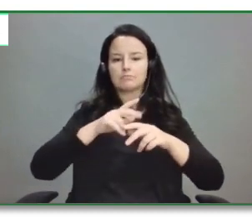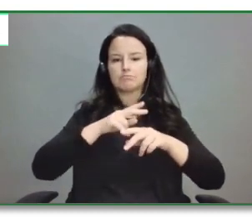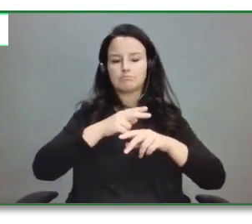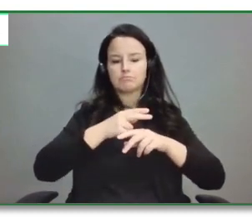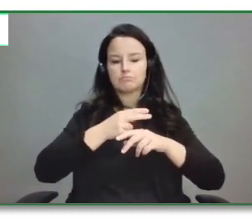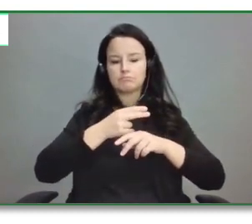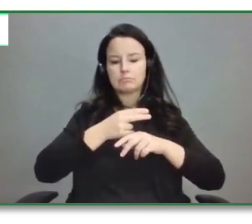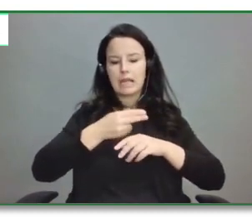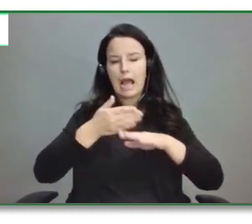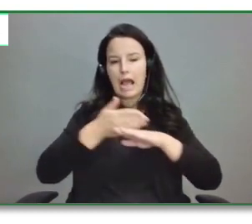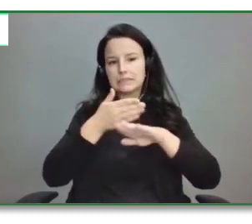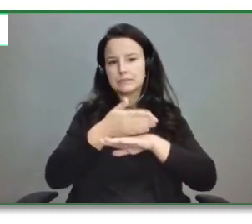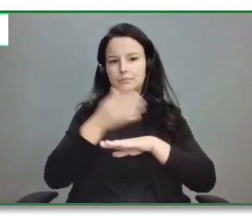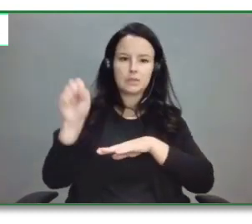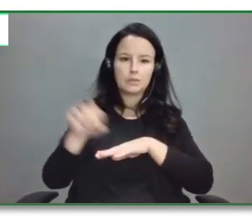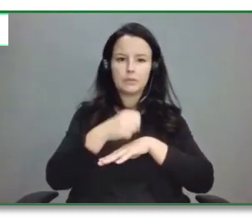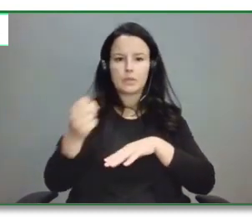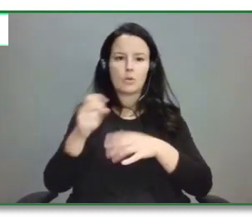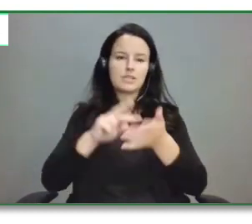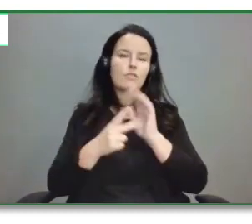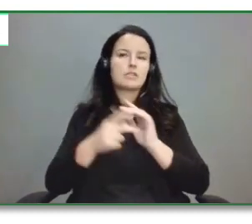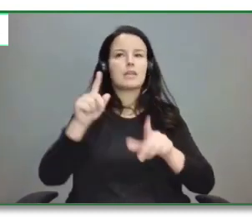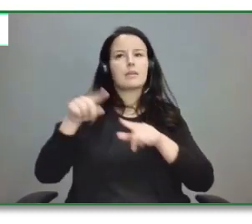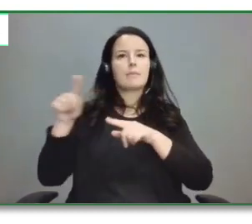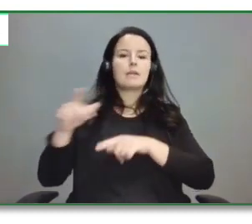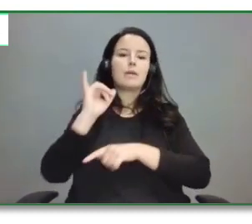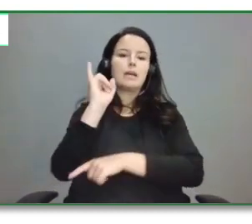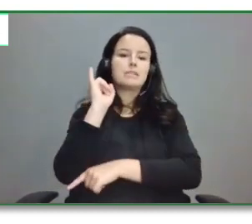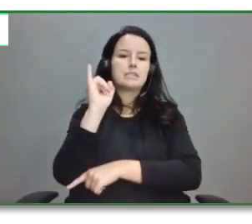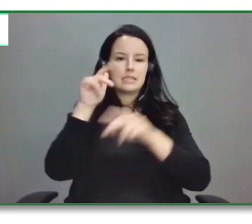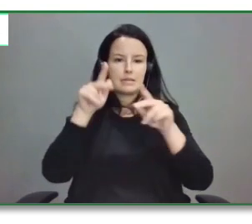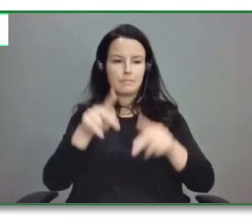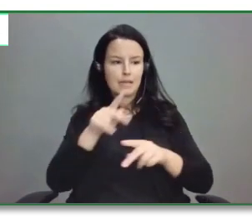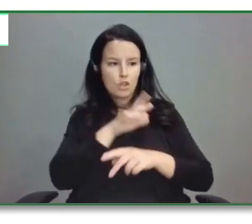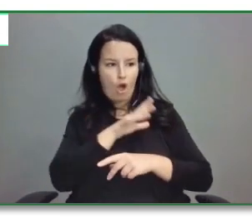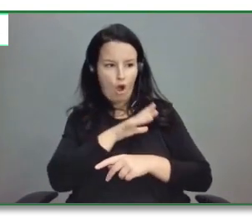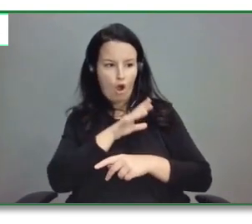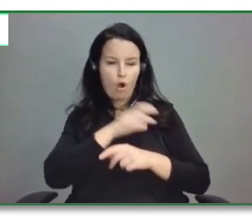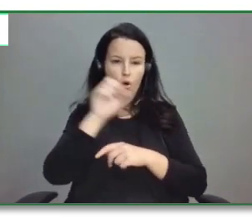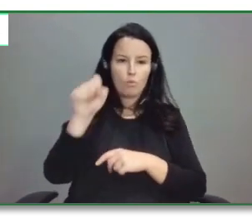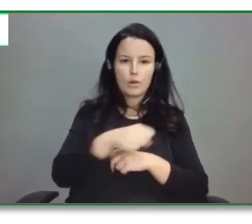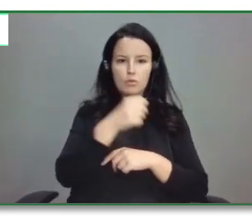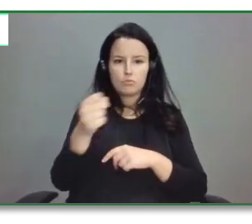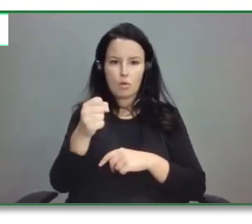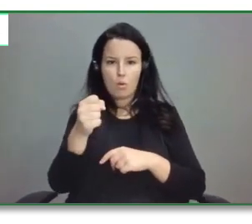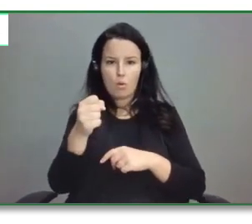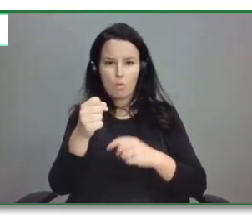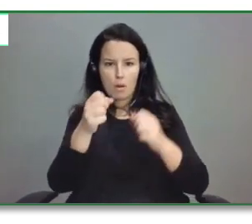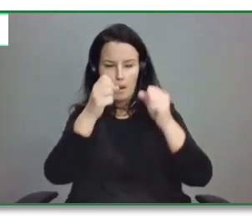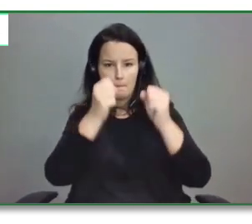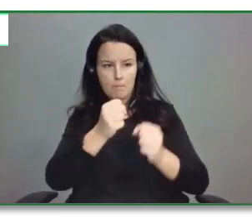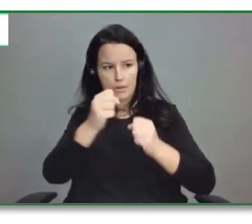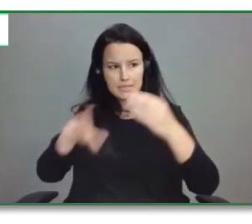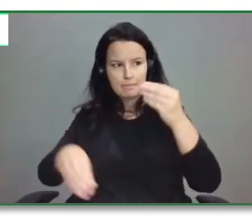navigabilité qui affiche l'existence au nom d'une extension d'accessibilité sur